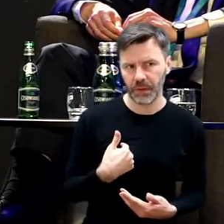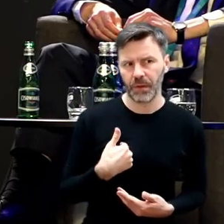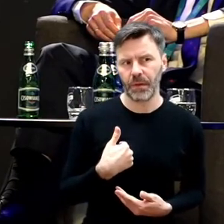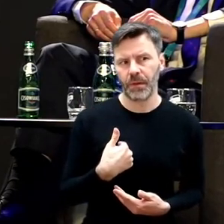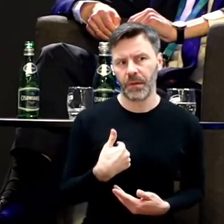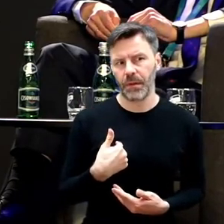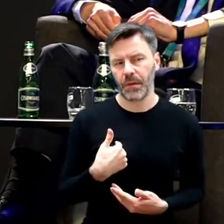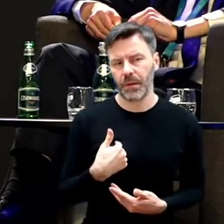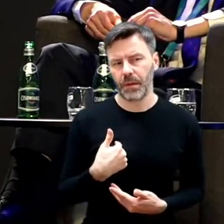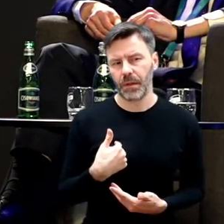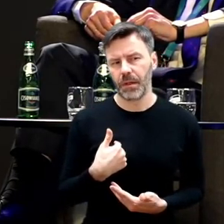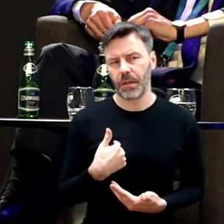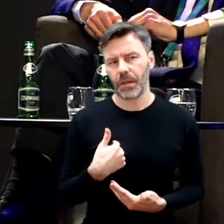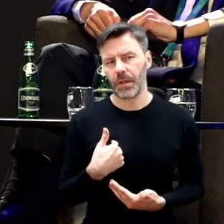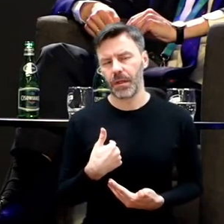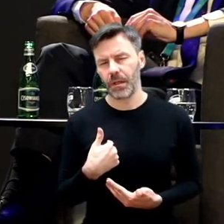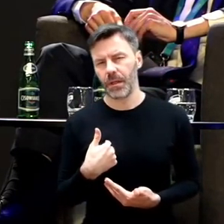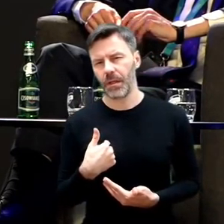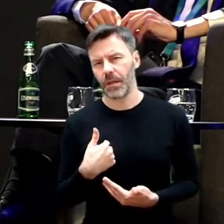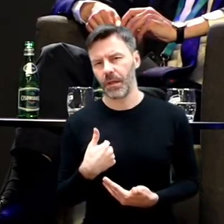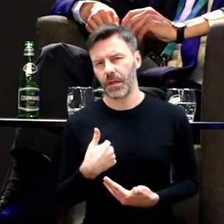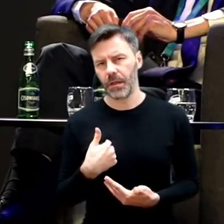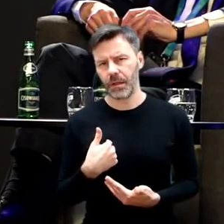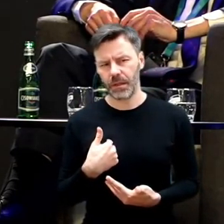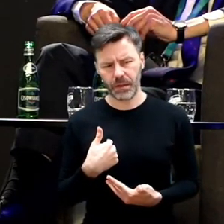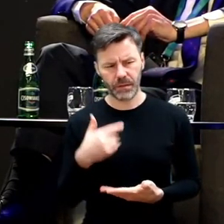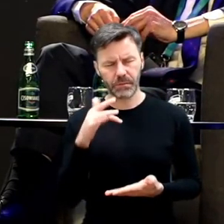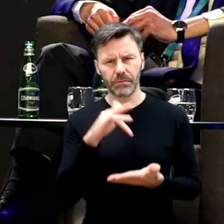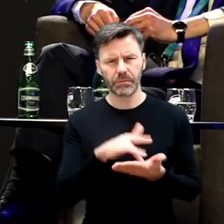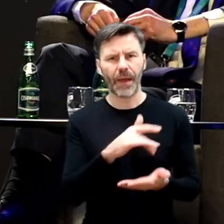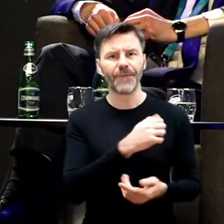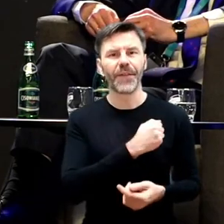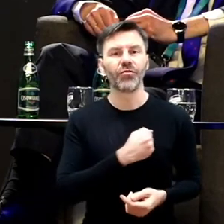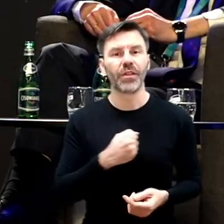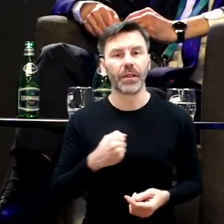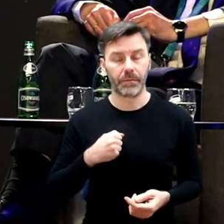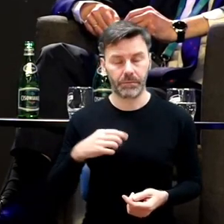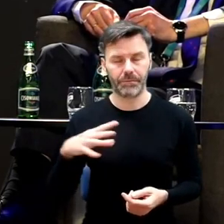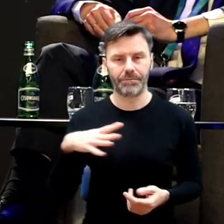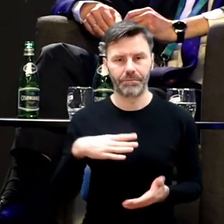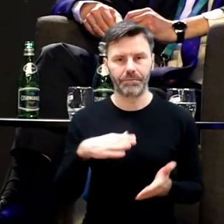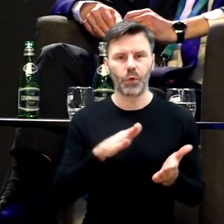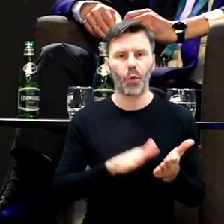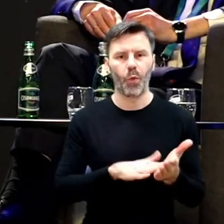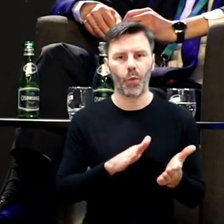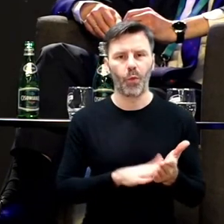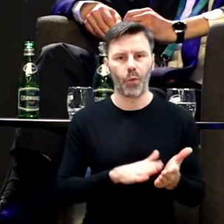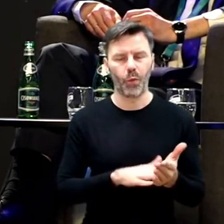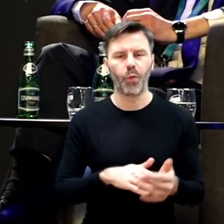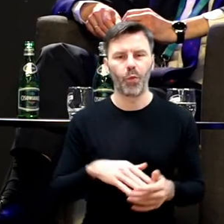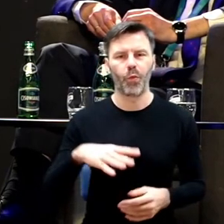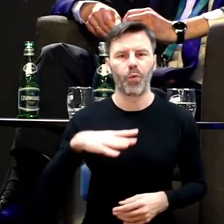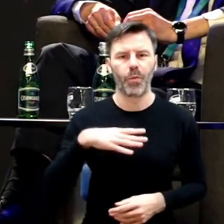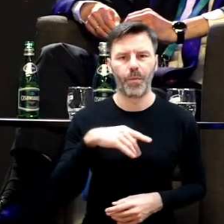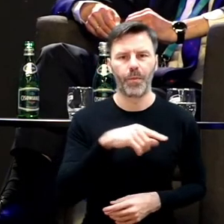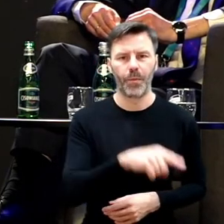bo z tego co pamiętam m.st. Warszawa podjęło uchwałę w tej sprawie Słucham?